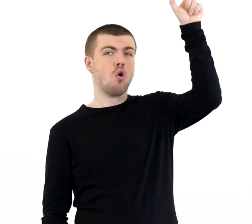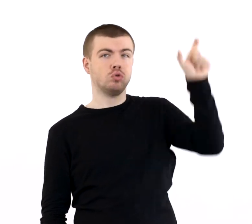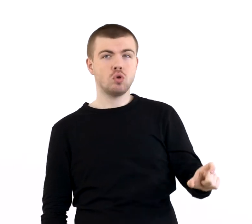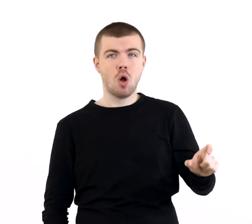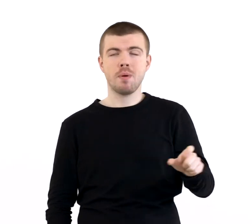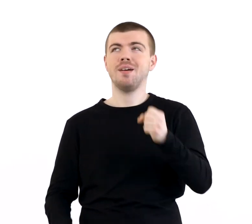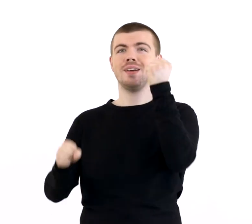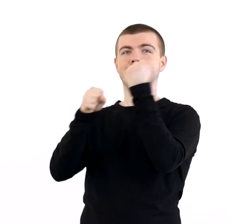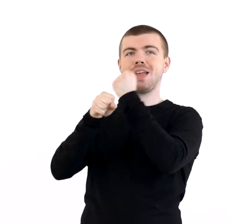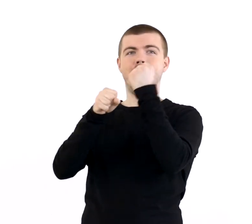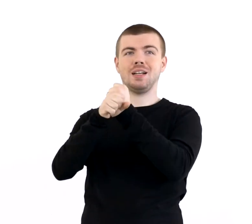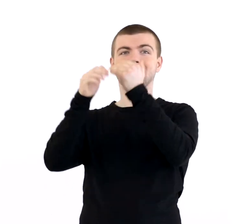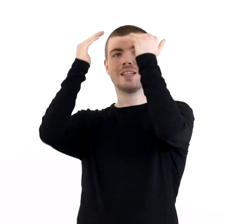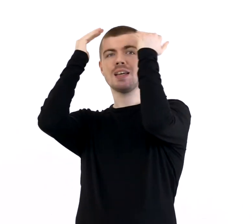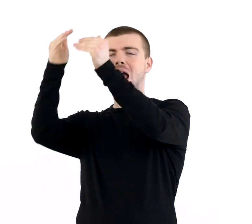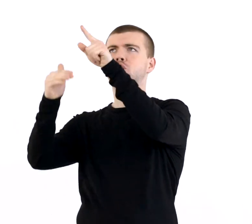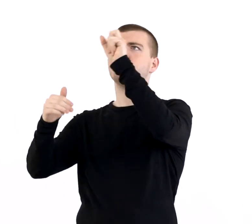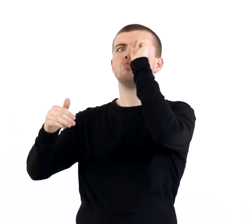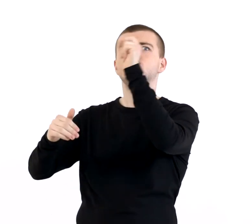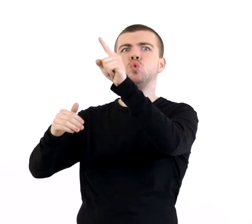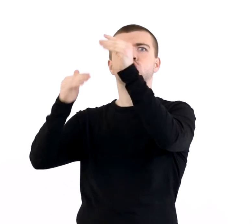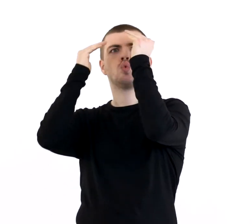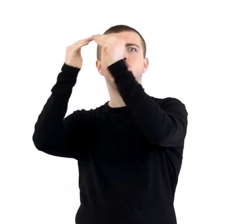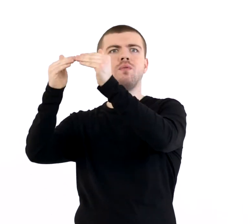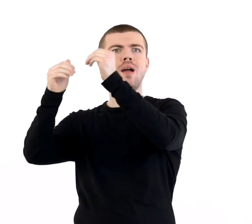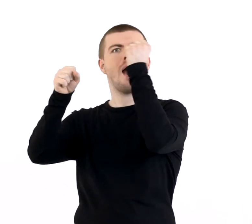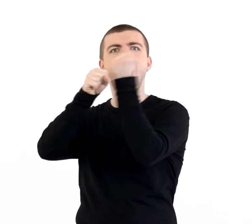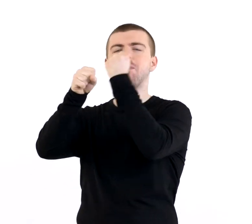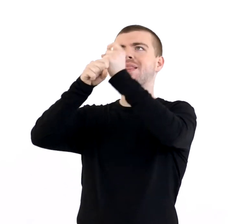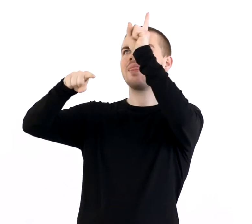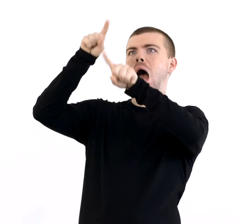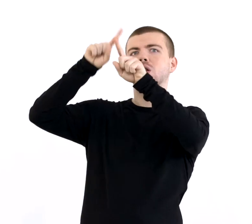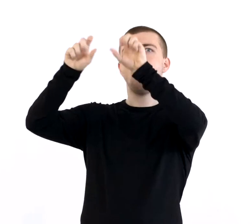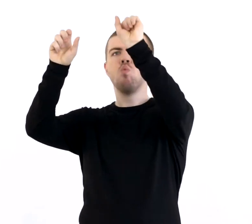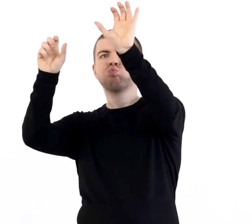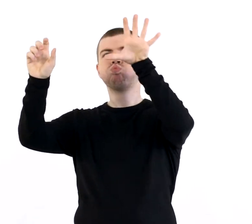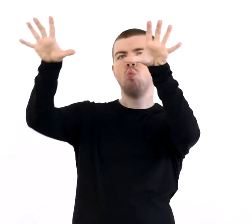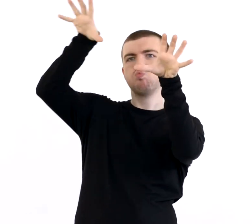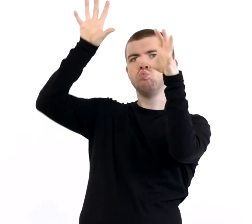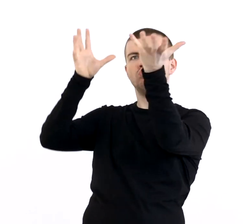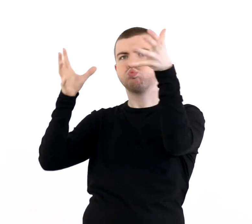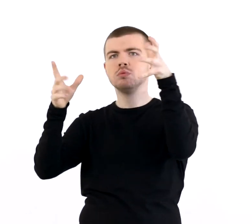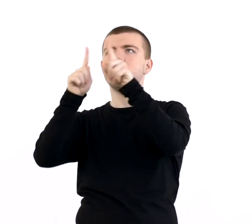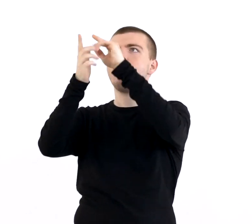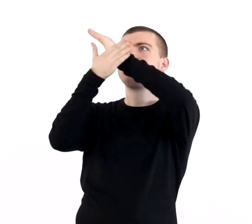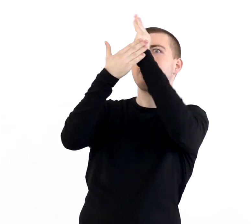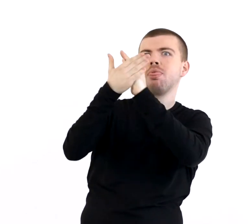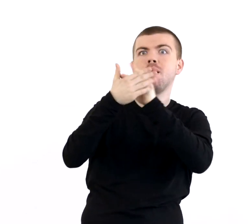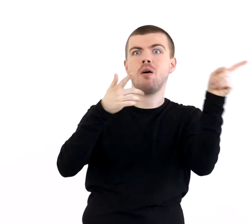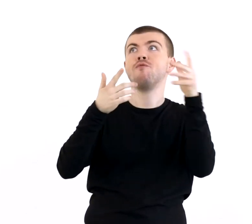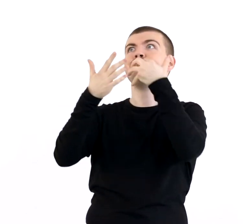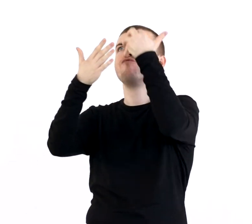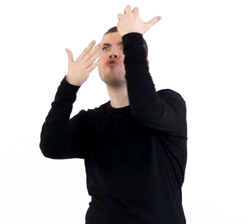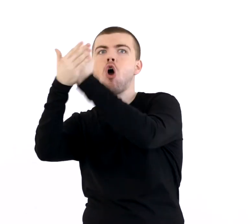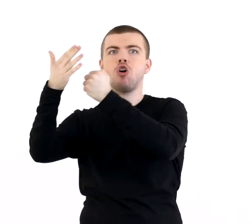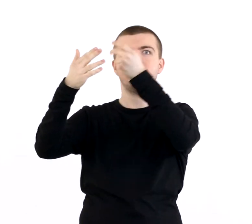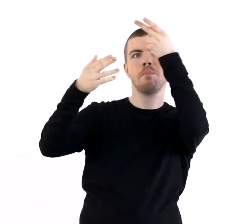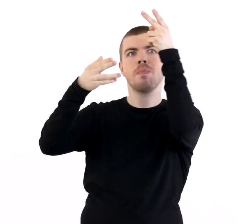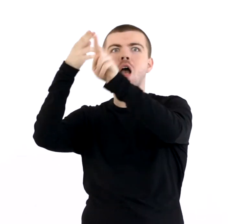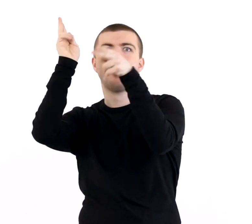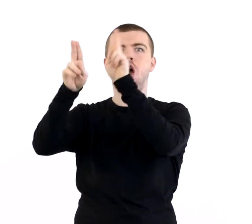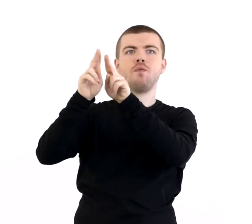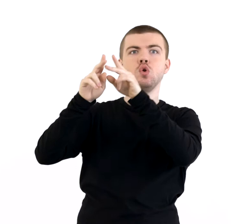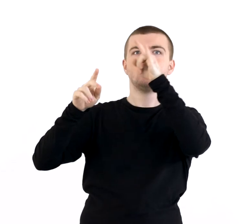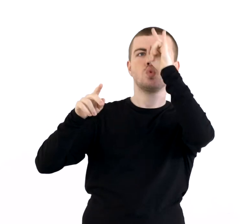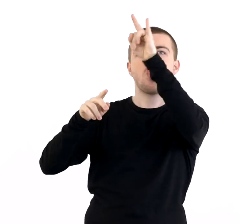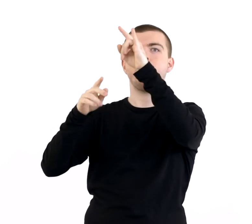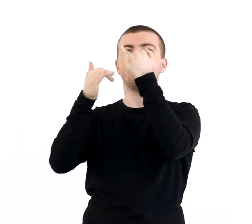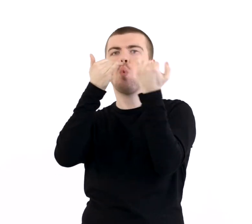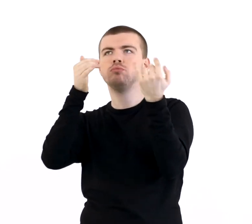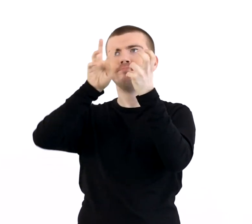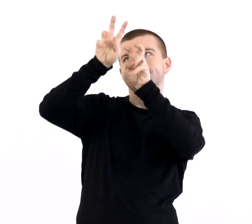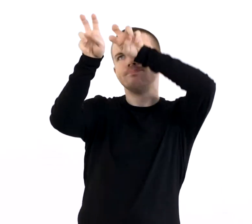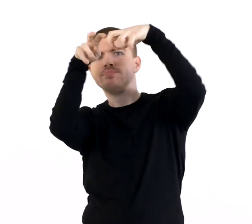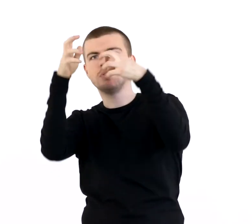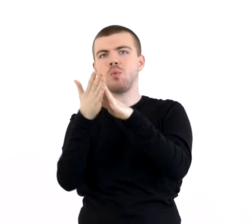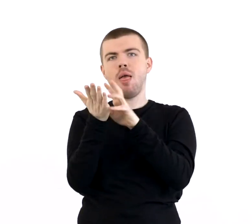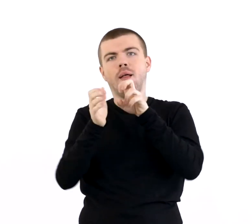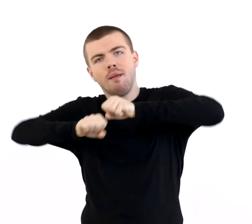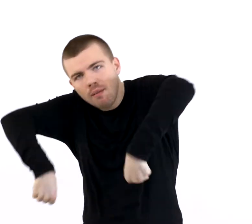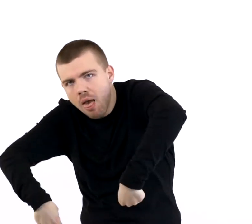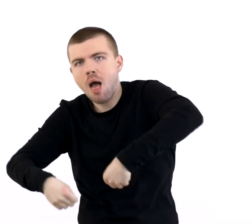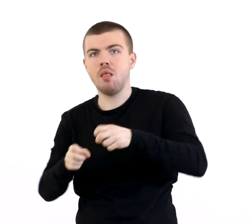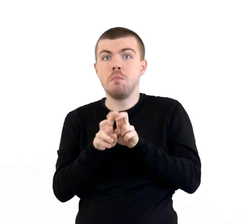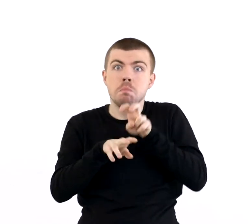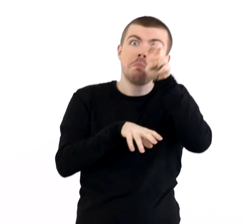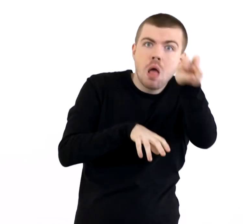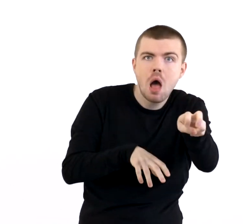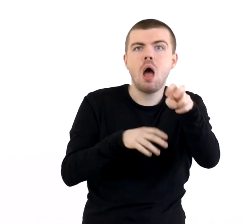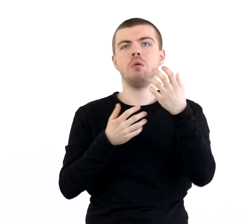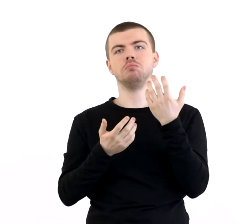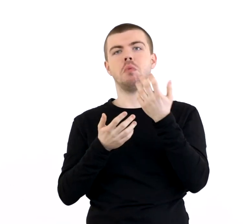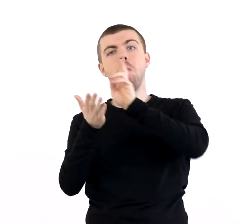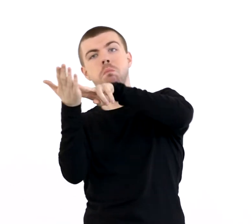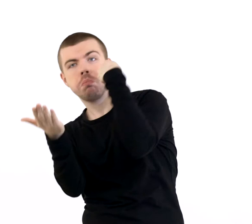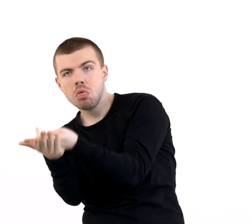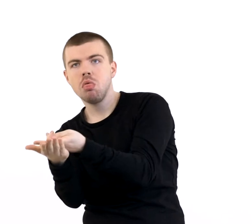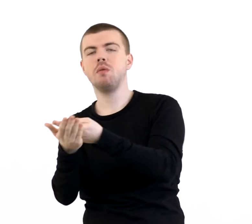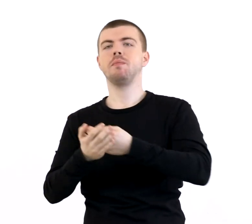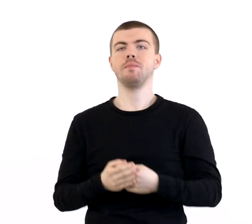Artysta wykorzystał naturalną rzeźbę skalną, jej wybrzuszenia i załamania, malując na nich sylwetki żubrów w różnych pozycjach: klęku, skoku, upadku.